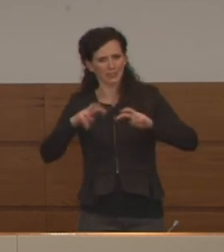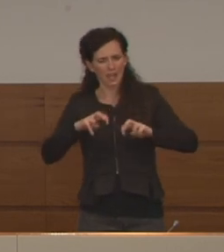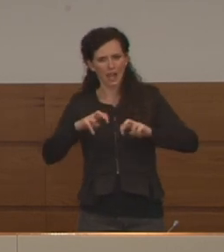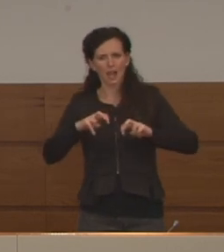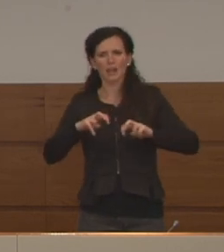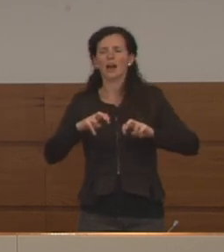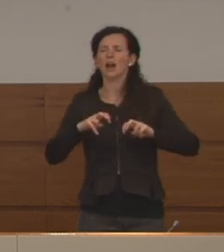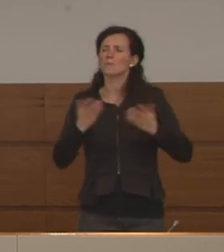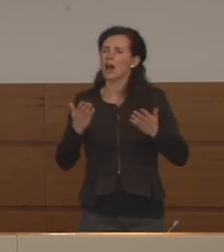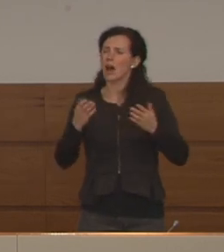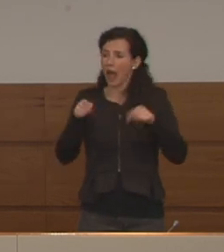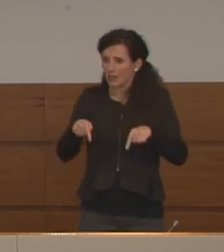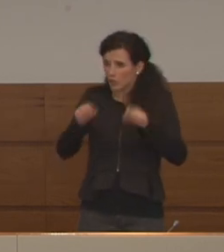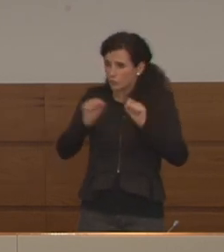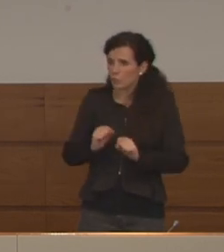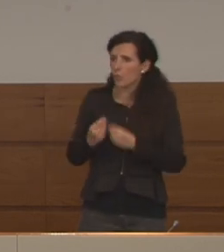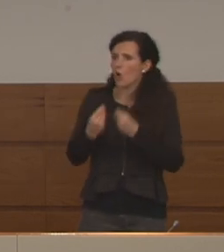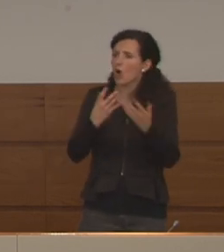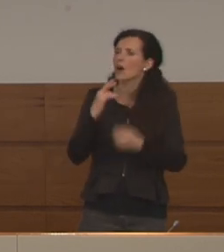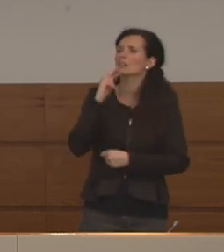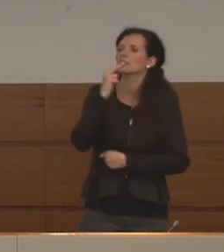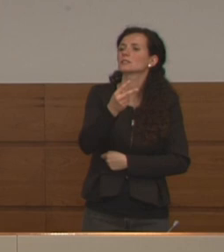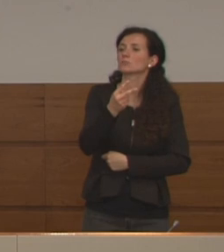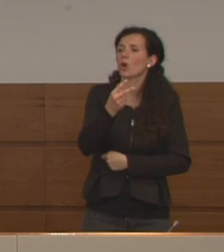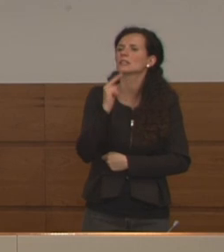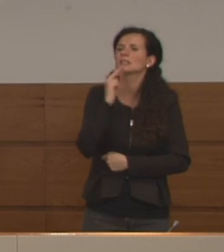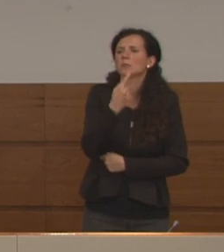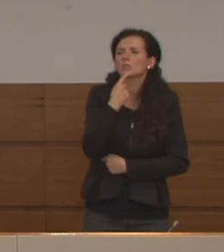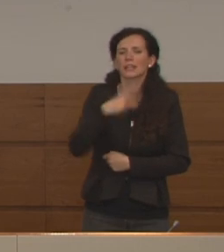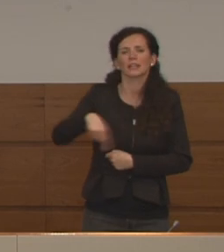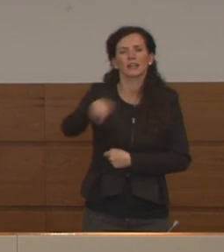delle risposte e che poi le diamo ai parenti delle vittime che si chiedono